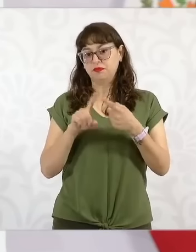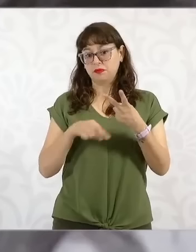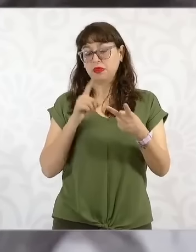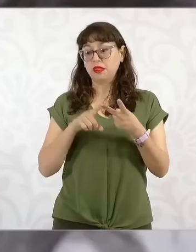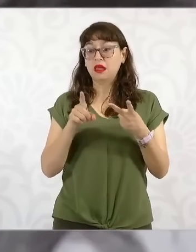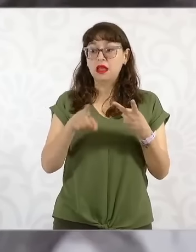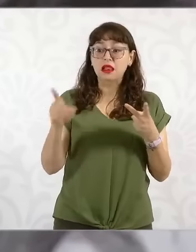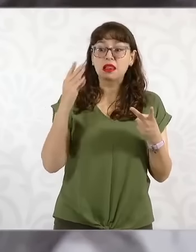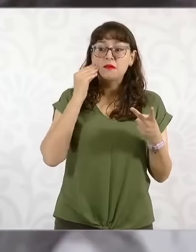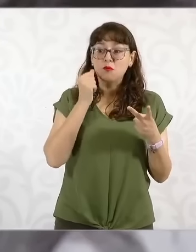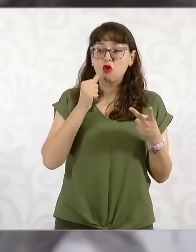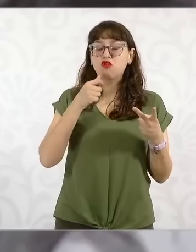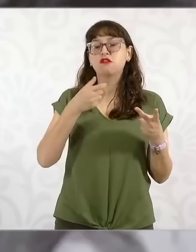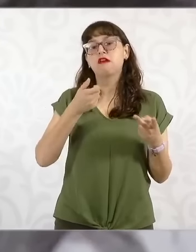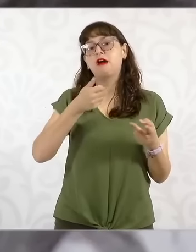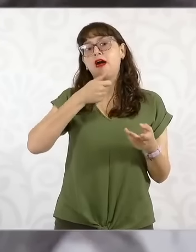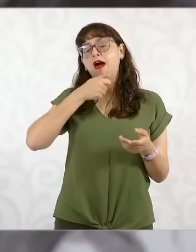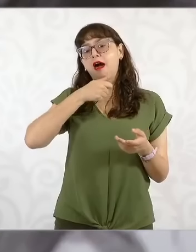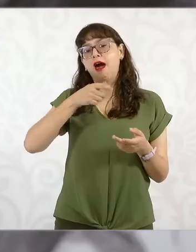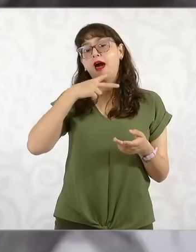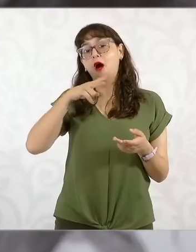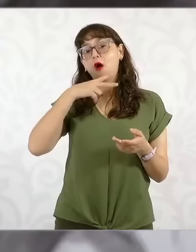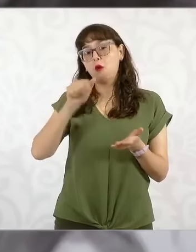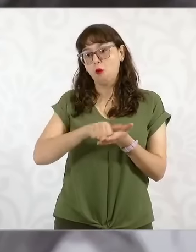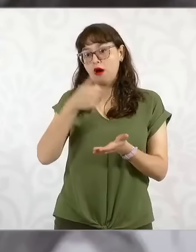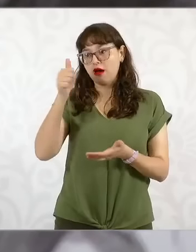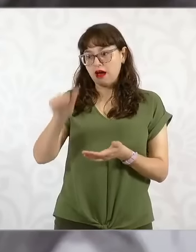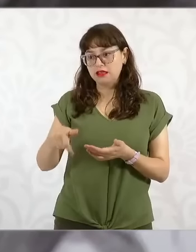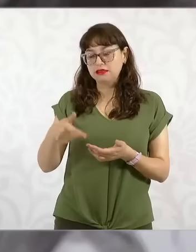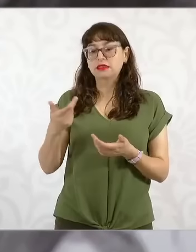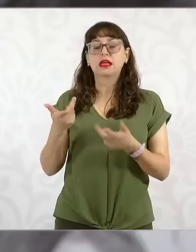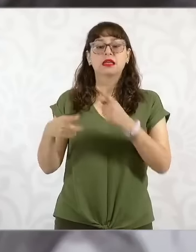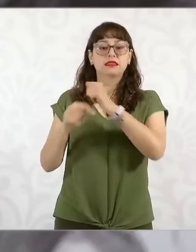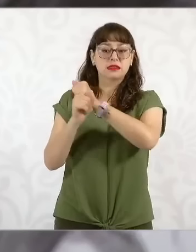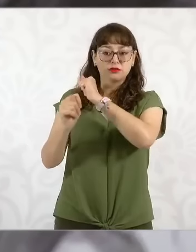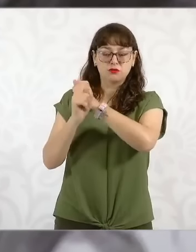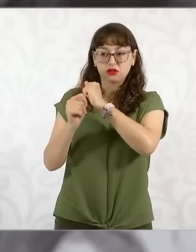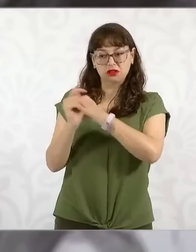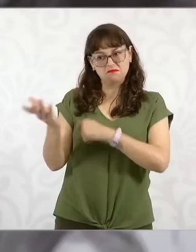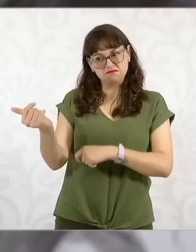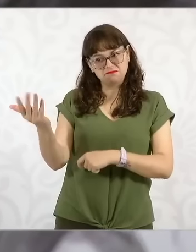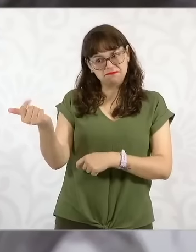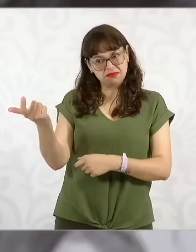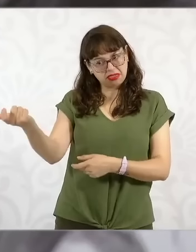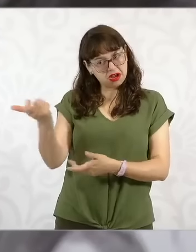aguacate, así como a ganaderos, comerciantes, transportistas y otros sectores económicos.